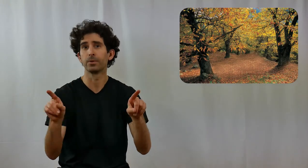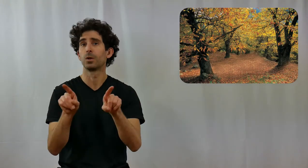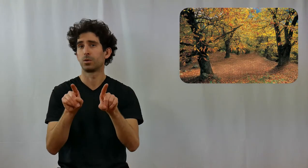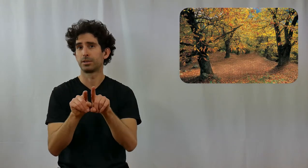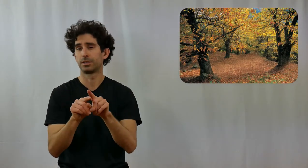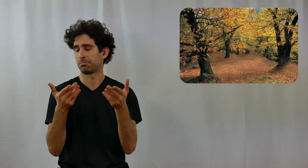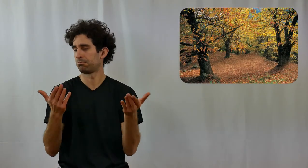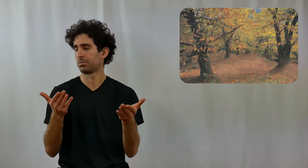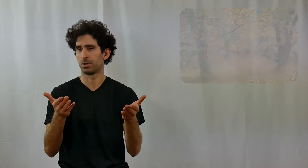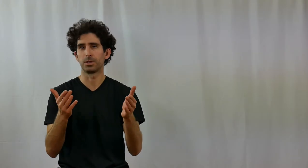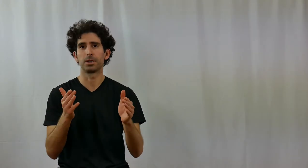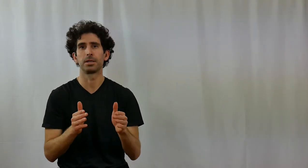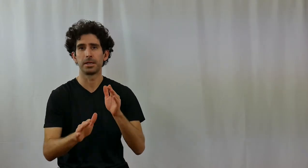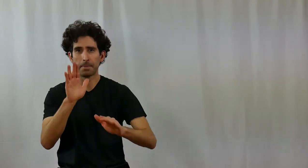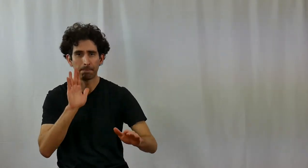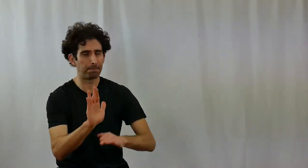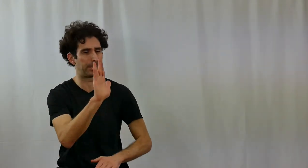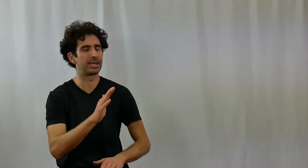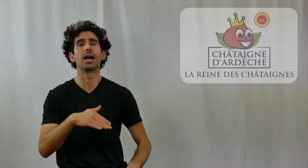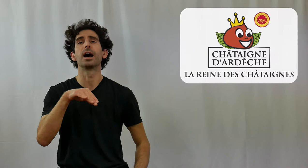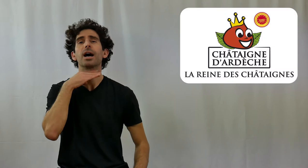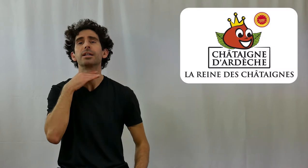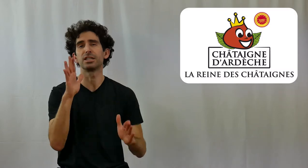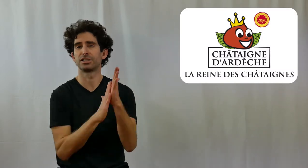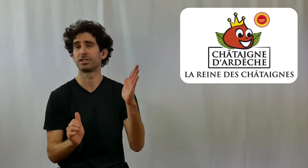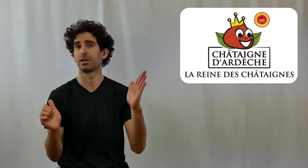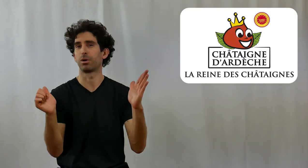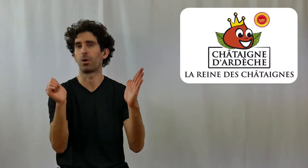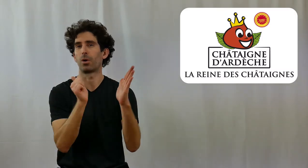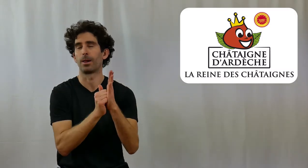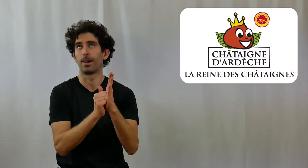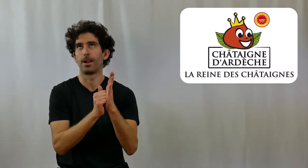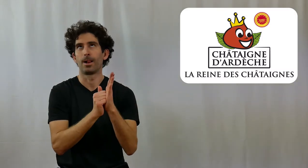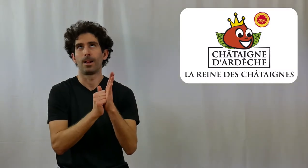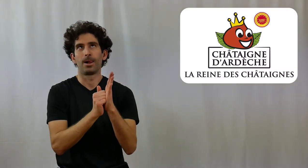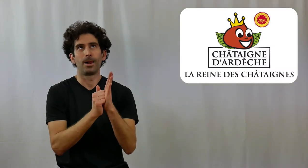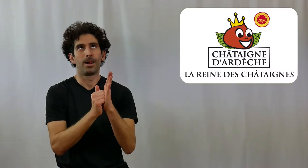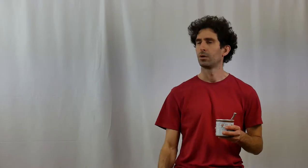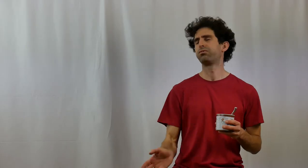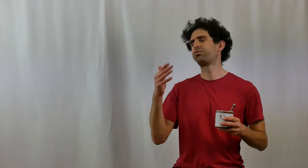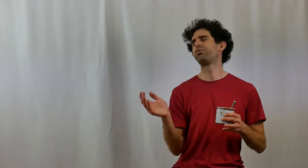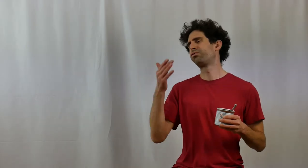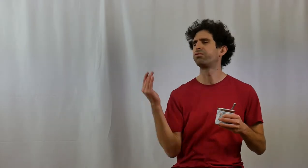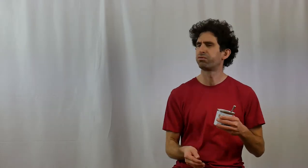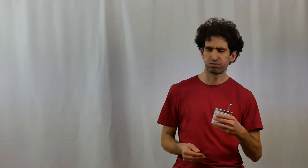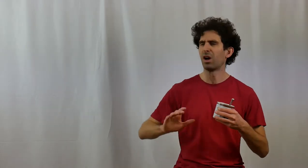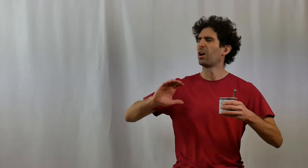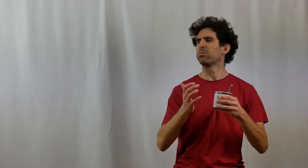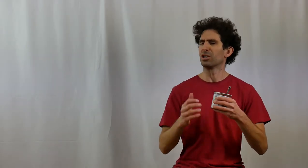Il est aussi le symbole de l'Ardèche. Allez, abrège !